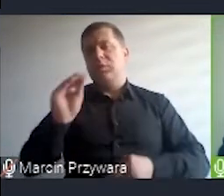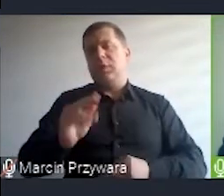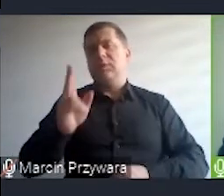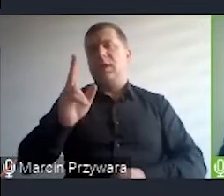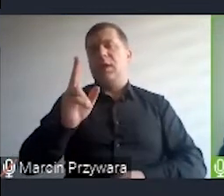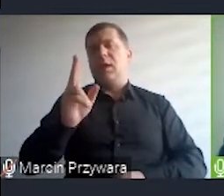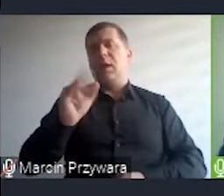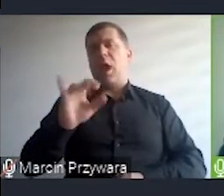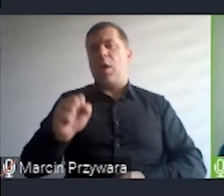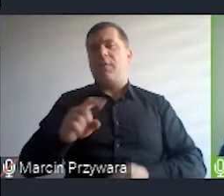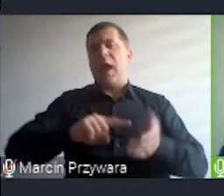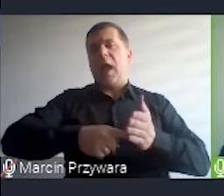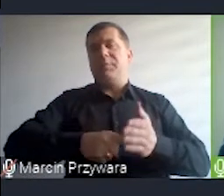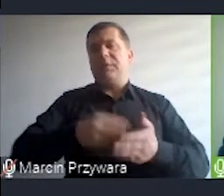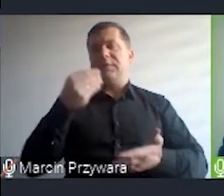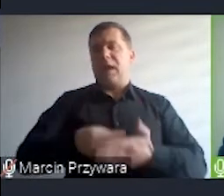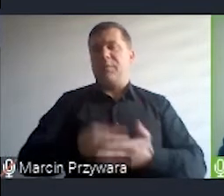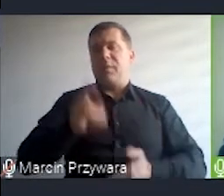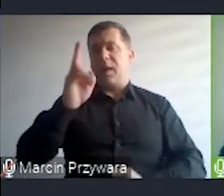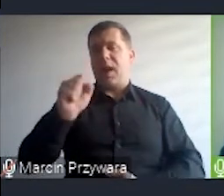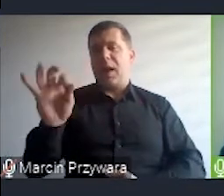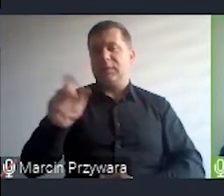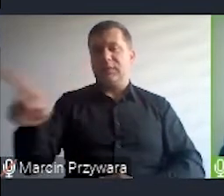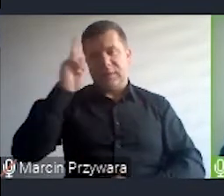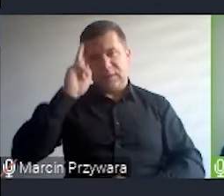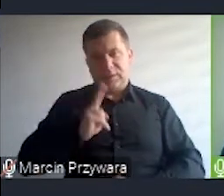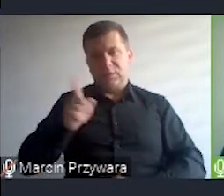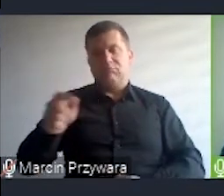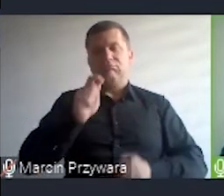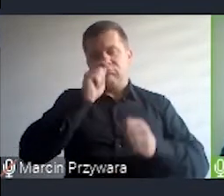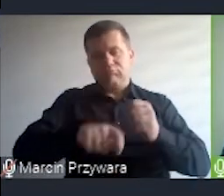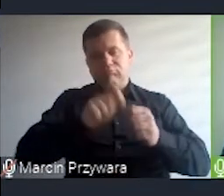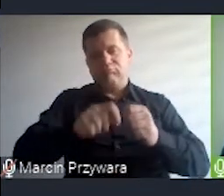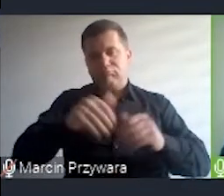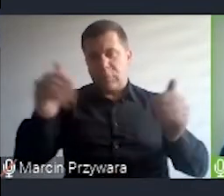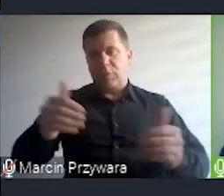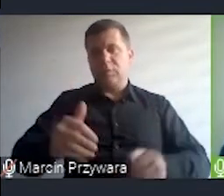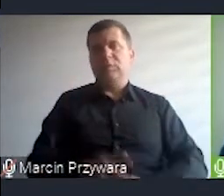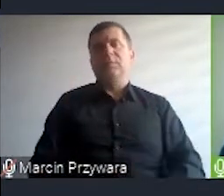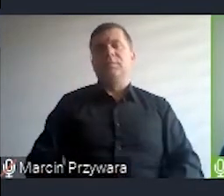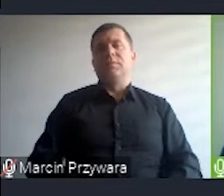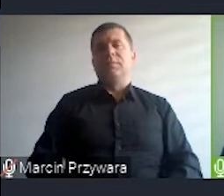krajowa administracja skarbowa, jako instytucja audytować.